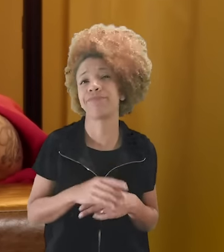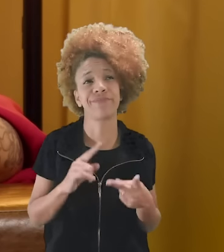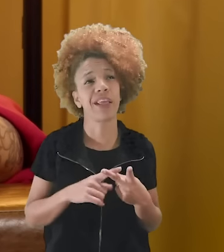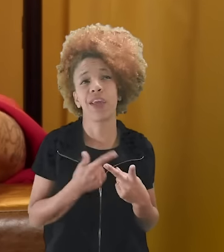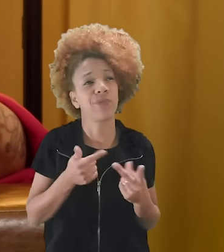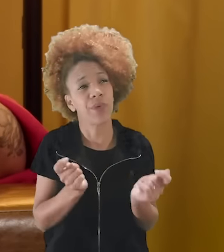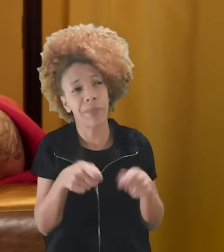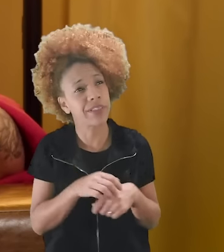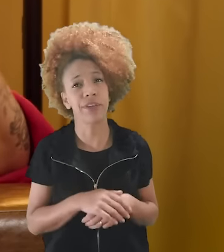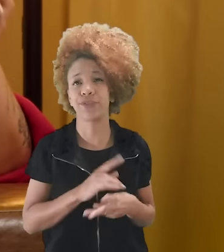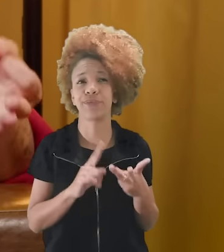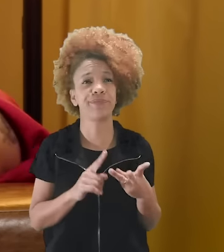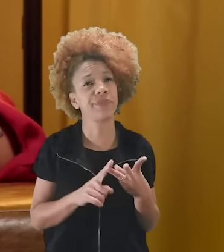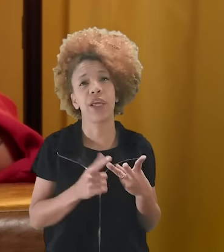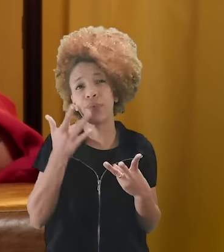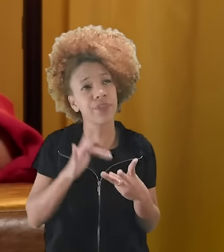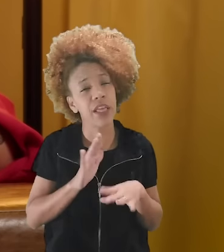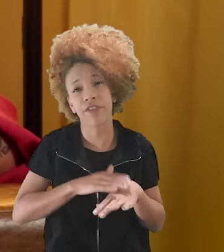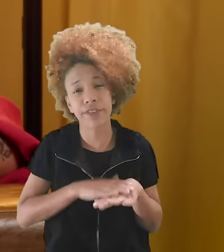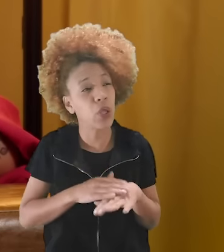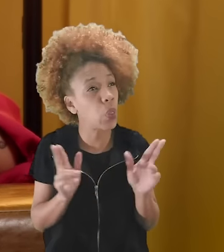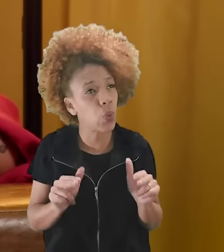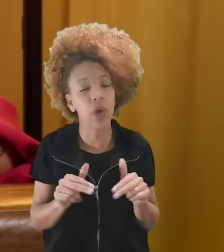uma pessoa que não é para est aqui Sou mesmo uma pessoa que não vai saber fazer isso nunca e tudo